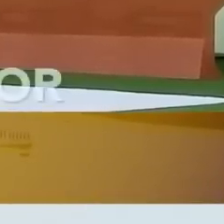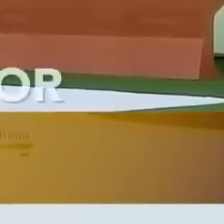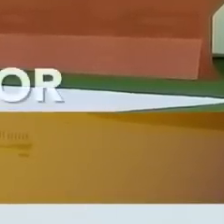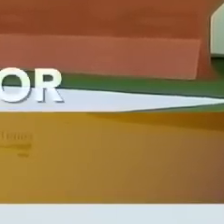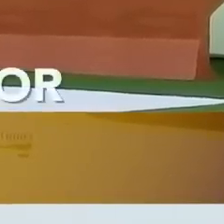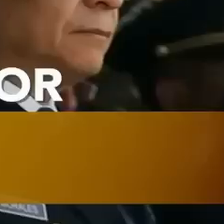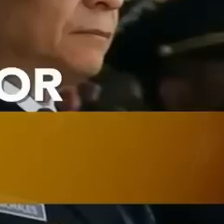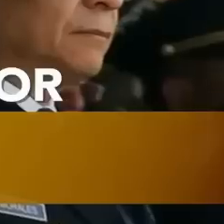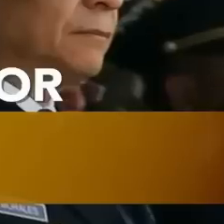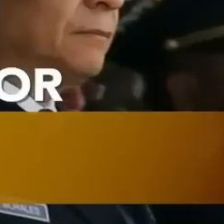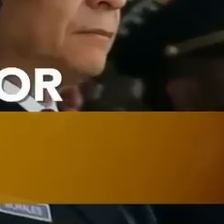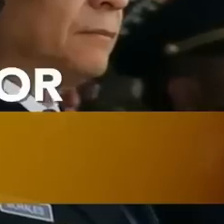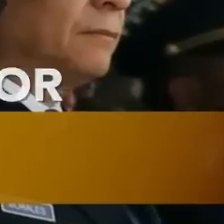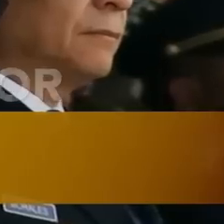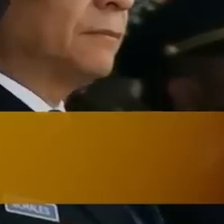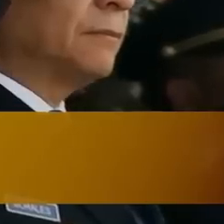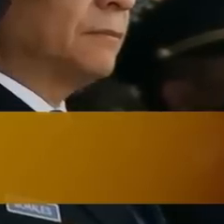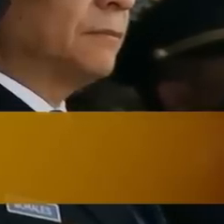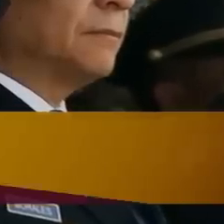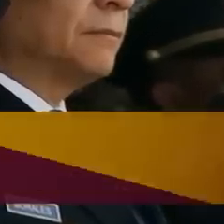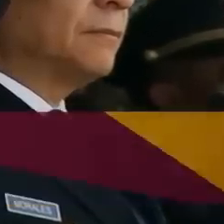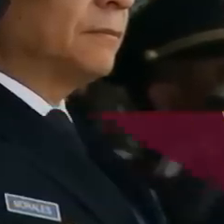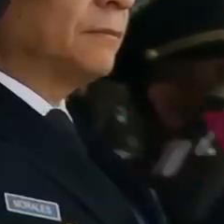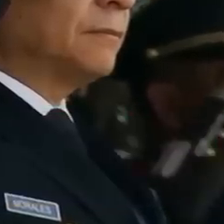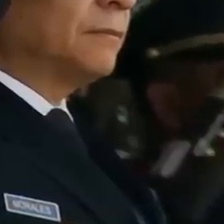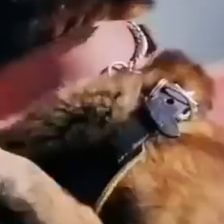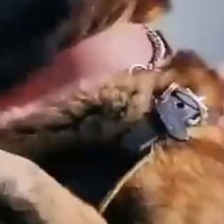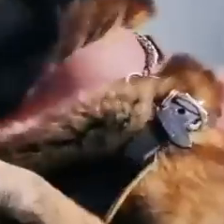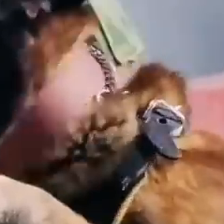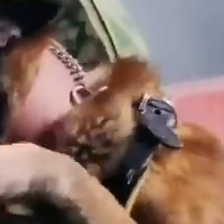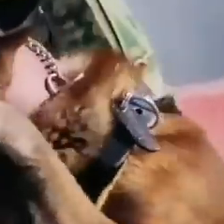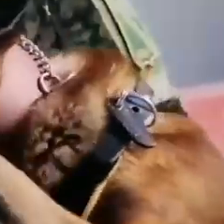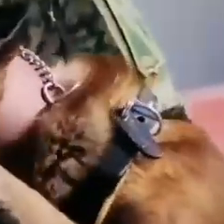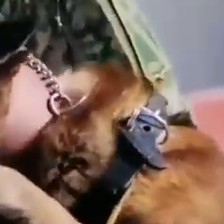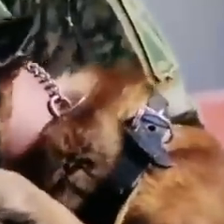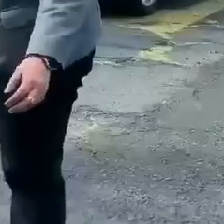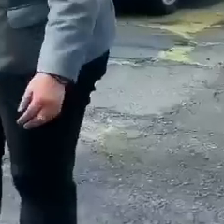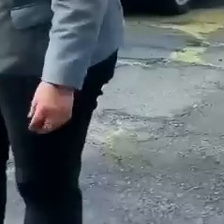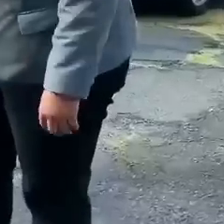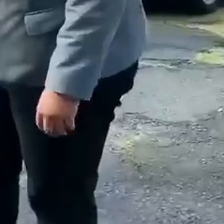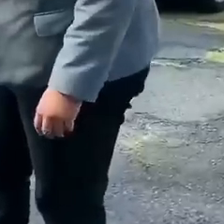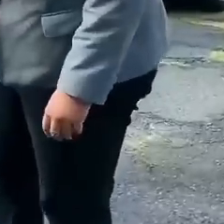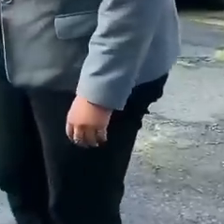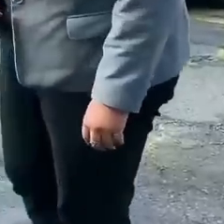valor los retos que tengamos que afrontar por nuestras familias por nuestro futuro y